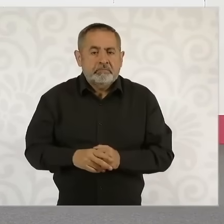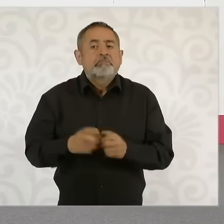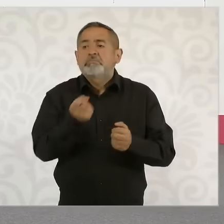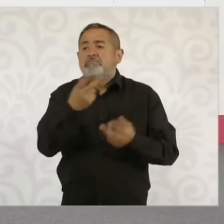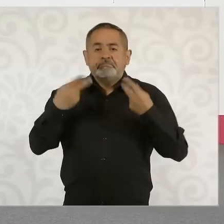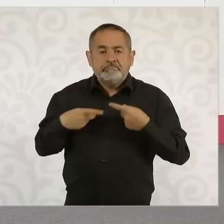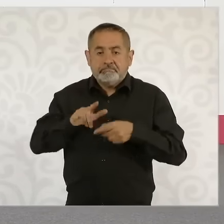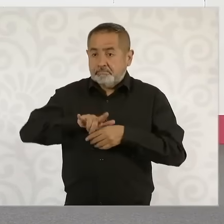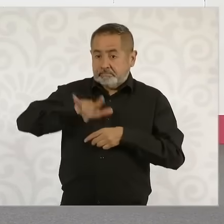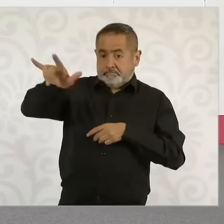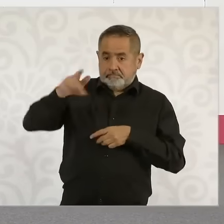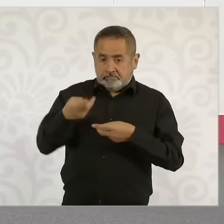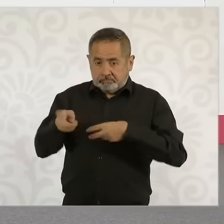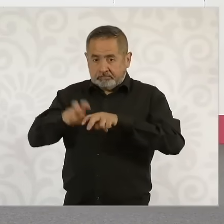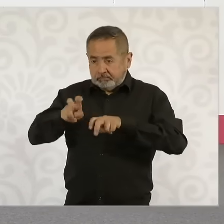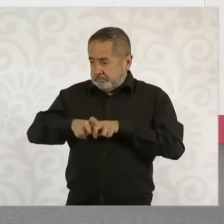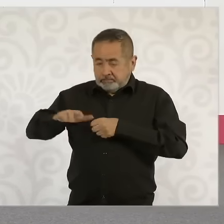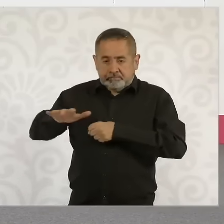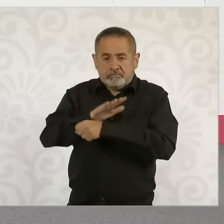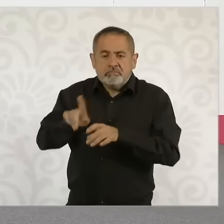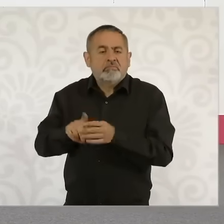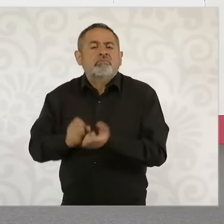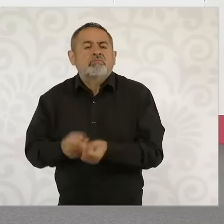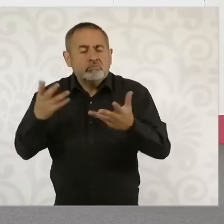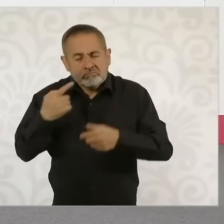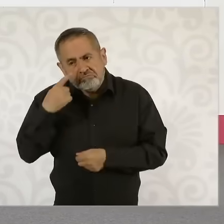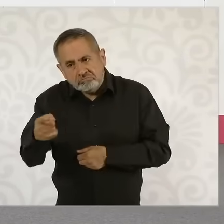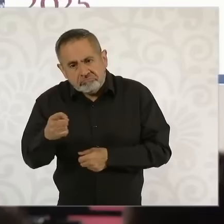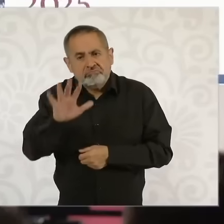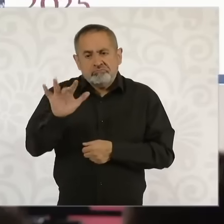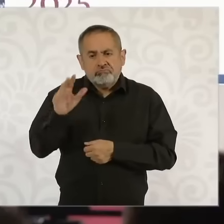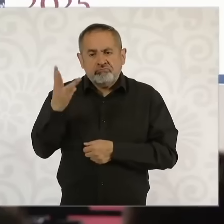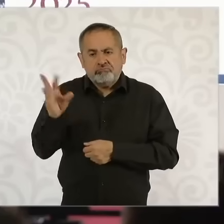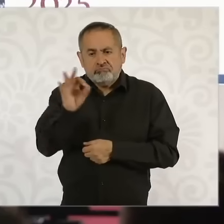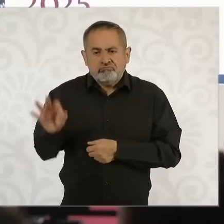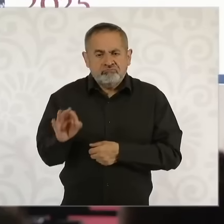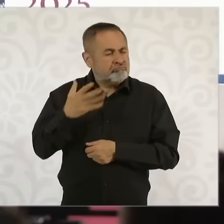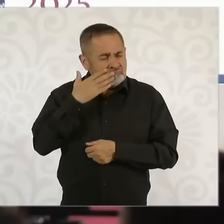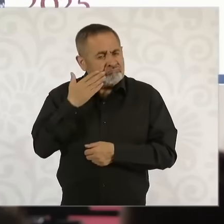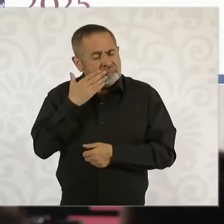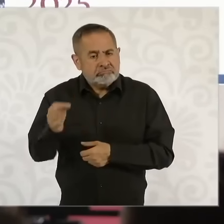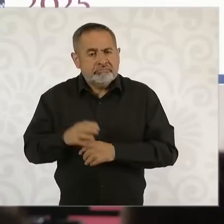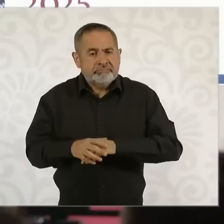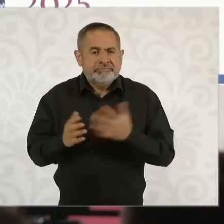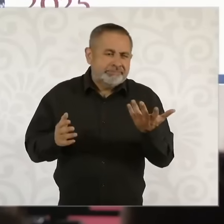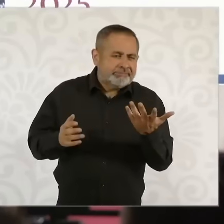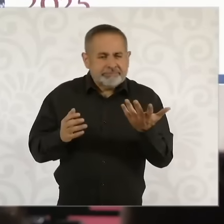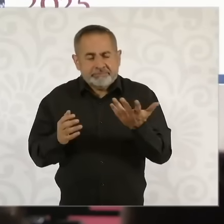en este primer semestre del 2025 logramos superar el 53%, ¿qué quiere decir un 7 punto porcentual